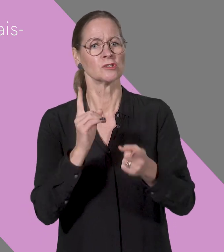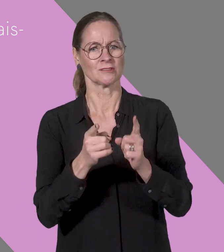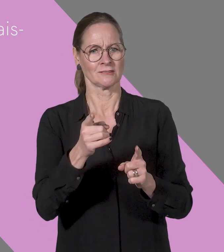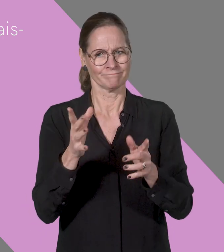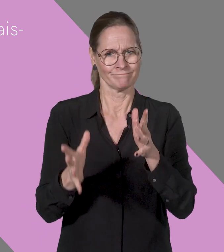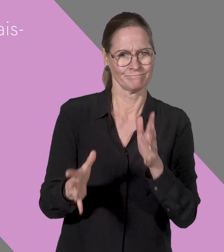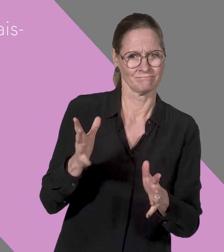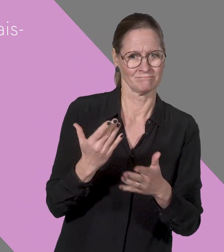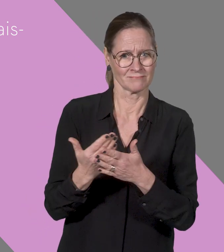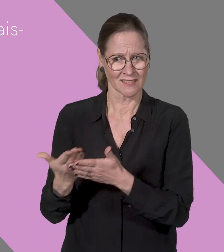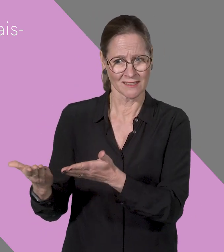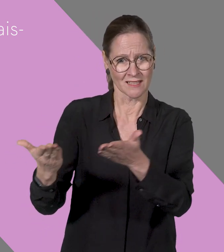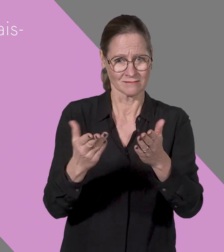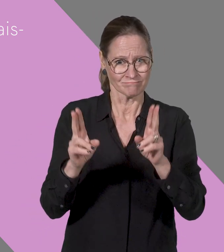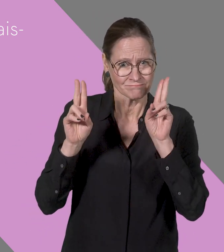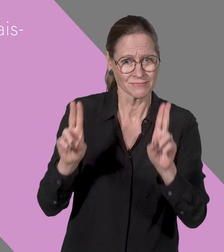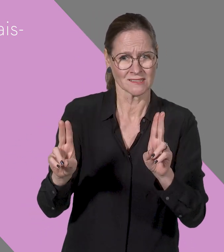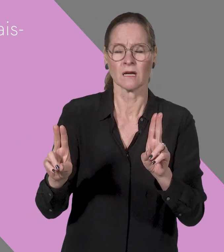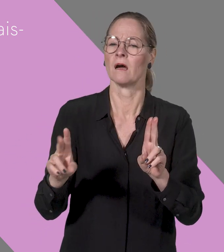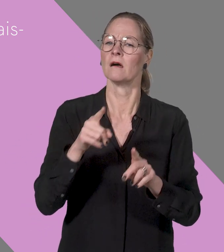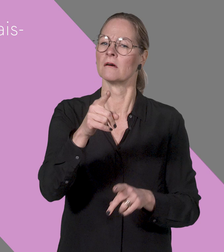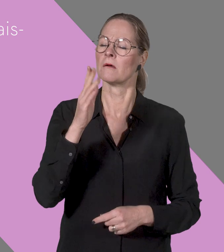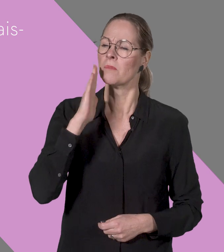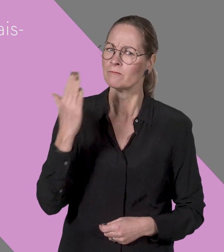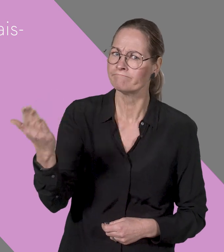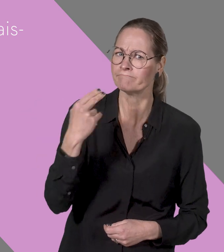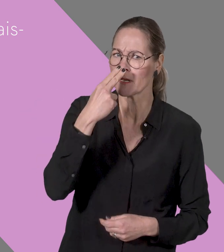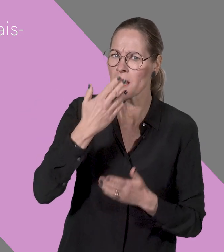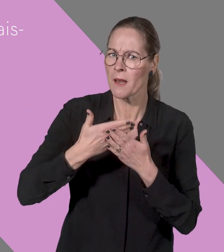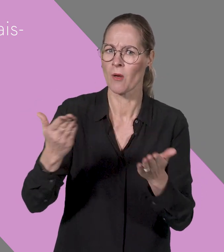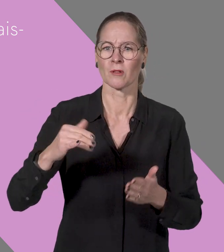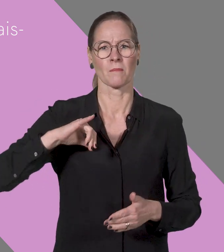Jos epäilet rahankeräyksen aitoutta, pyydä nähtäväksesi -